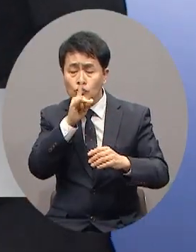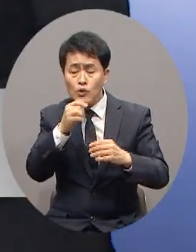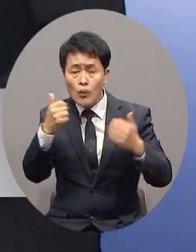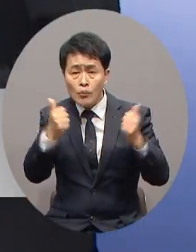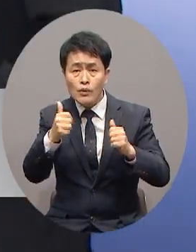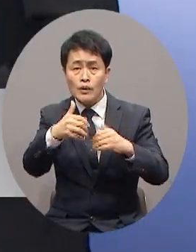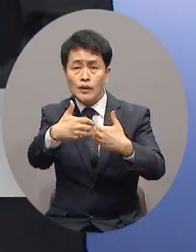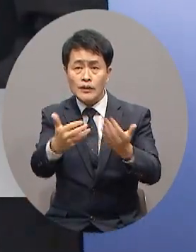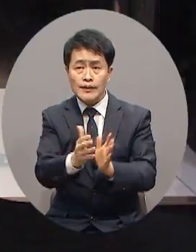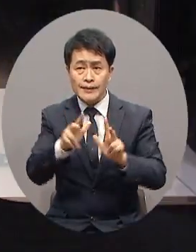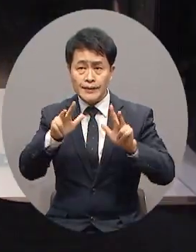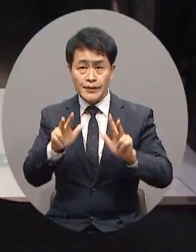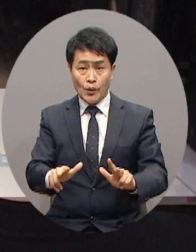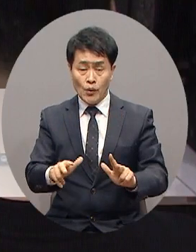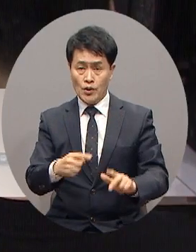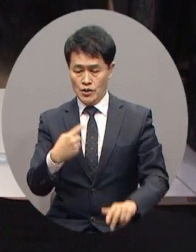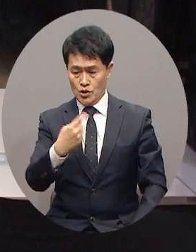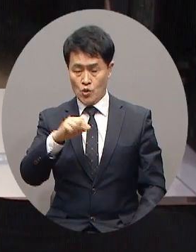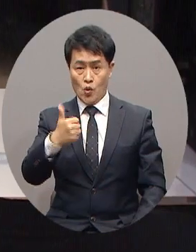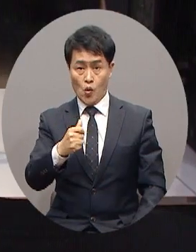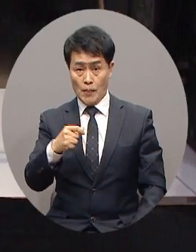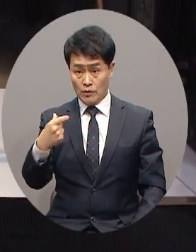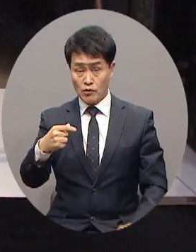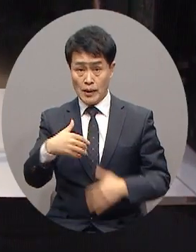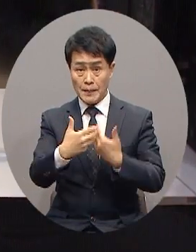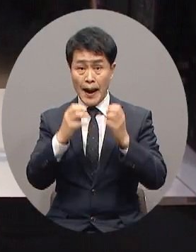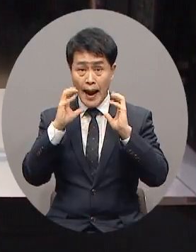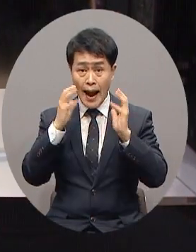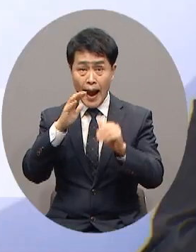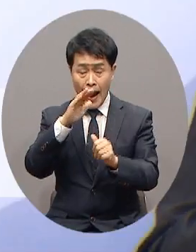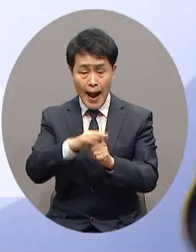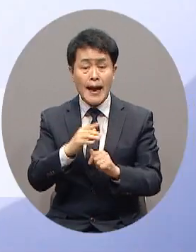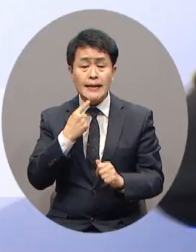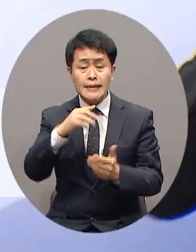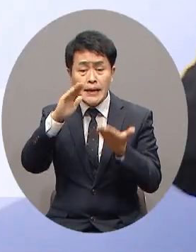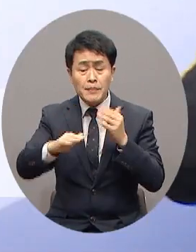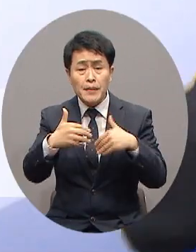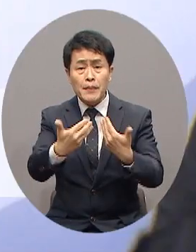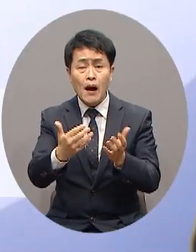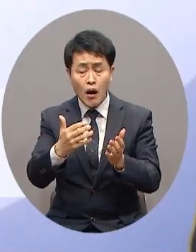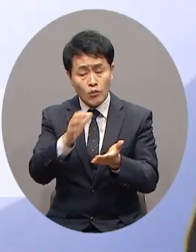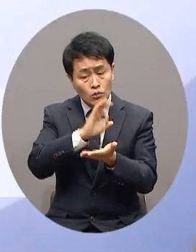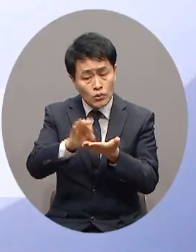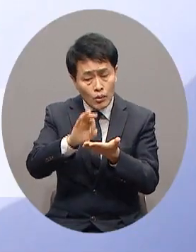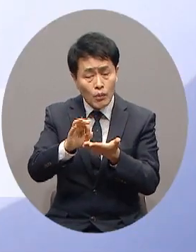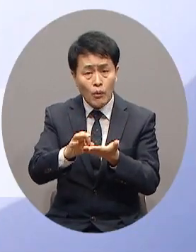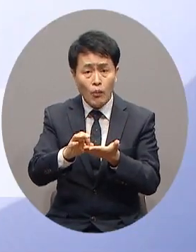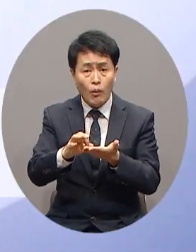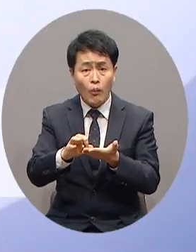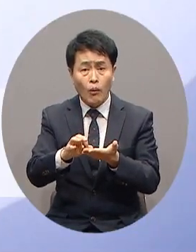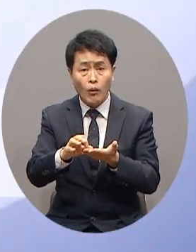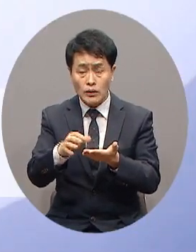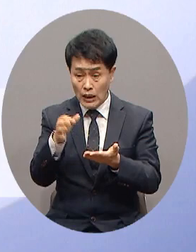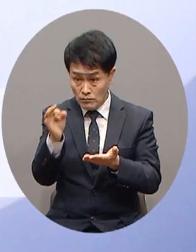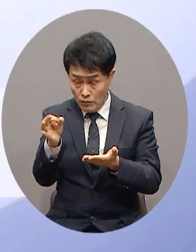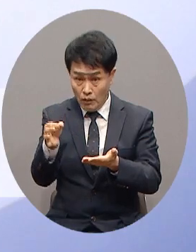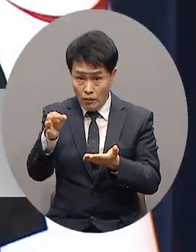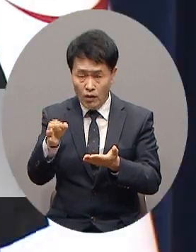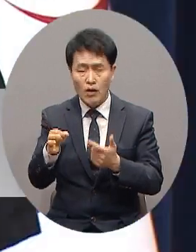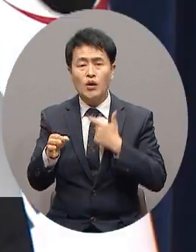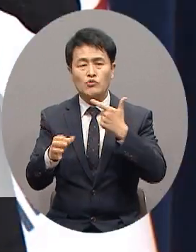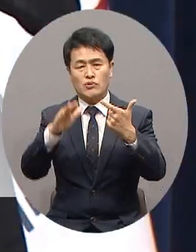정부는 오늘 의사집단행동 중앙 사고 본부수습 회의에서 현재 1500g 미만 신생아와